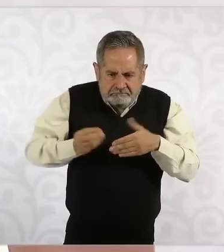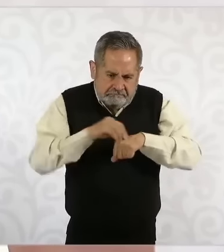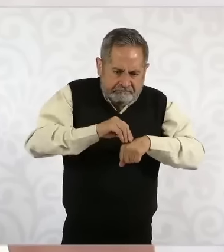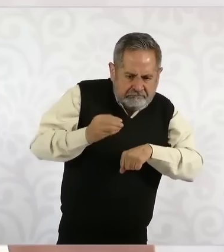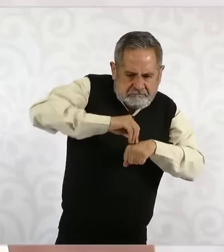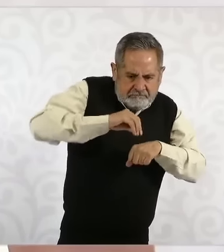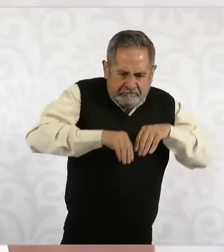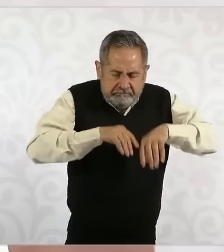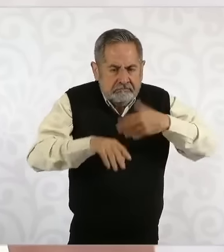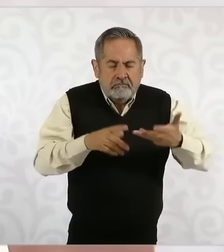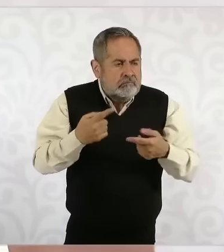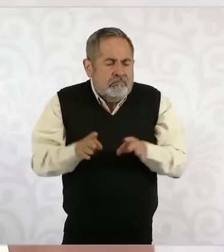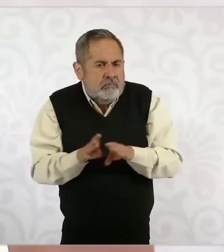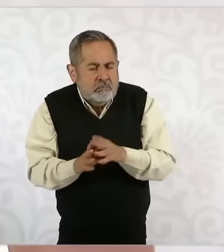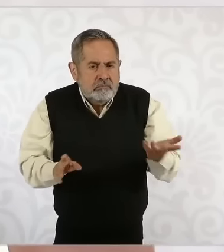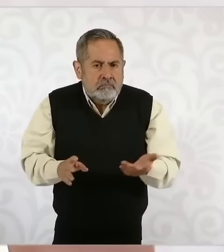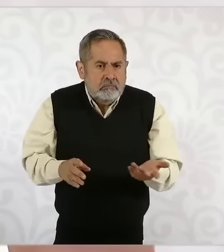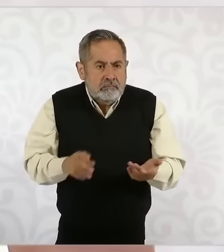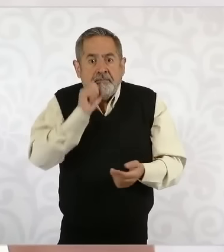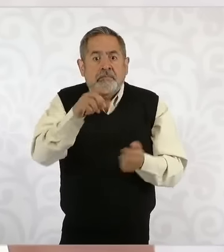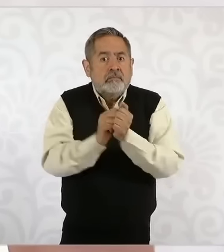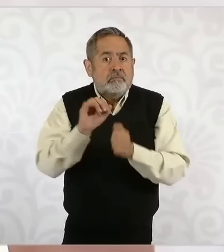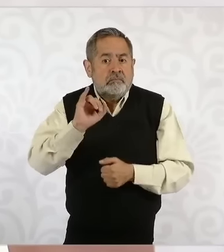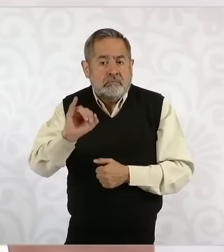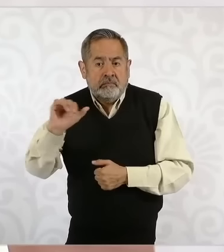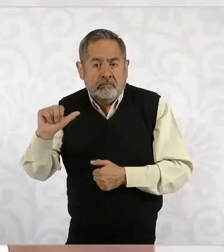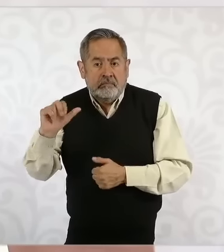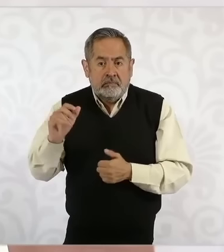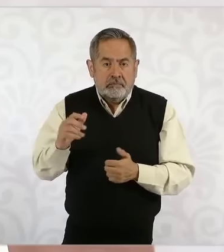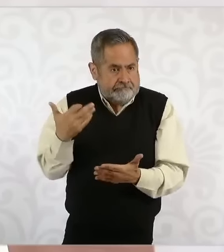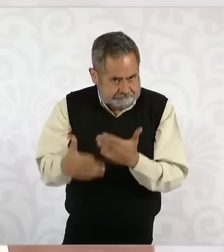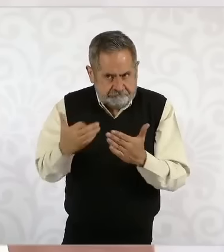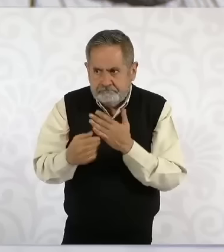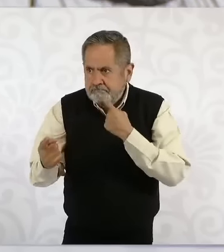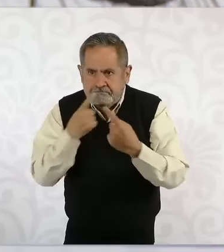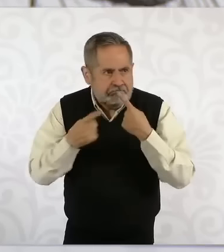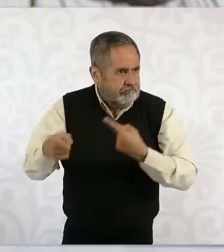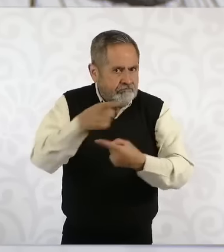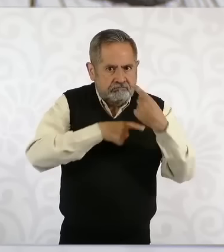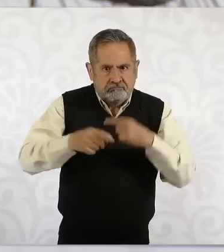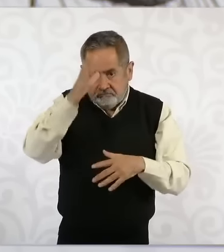la inteligencia artificial, que es una discusión. Bueno, Inglaterra acaba de